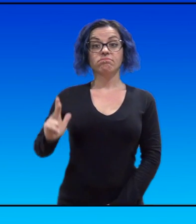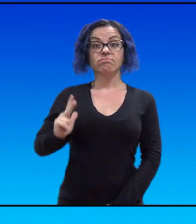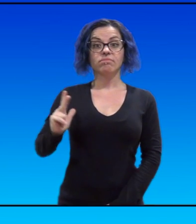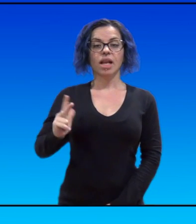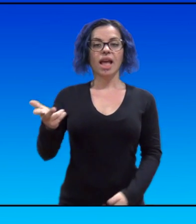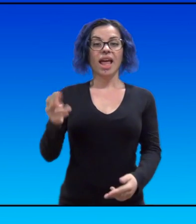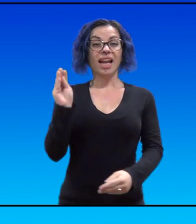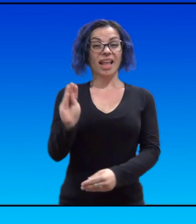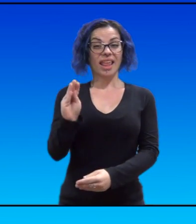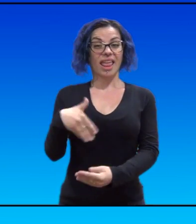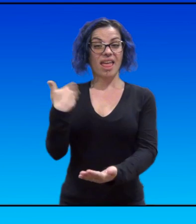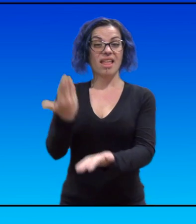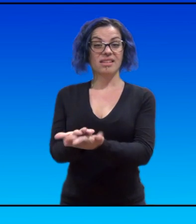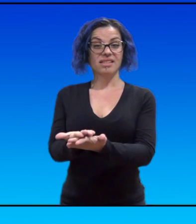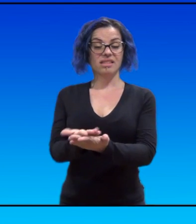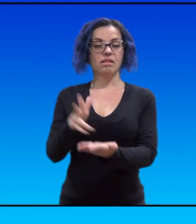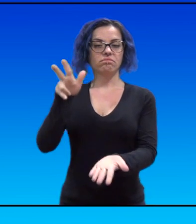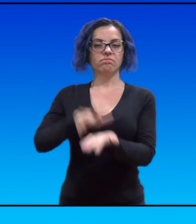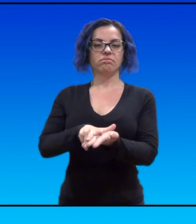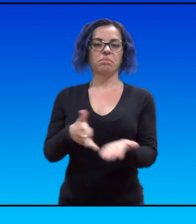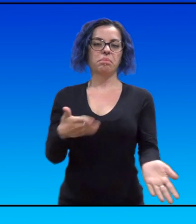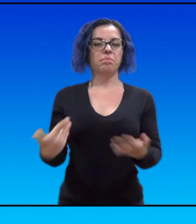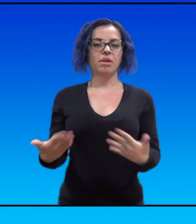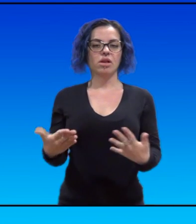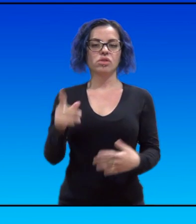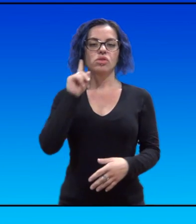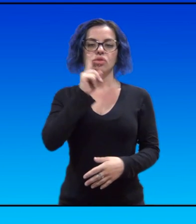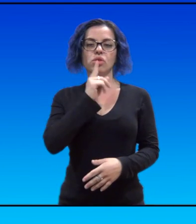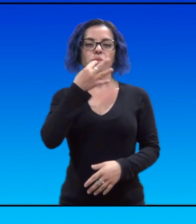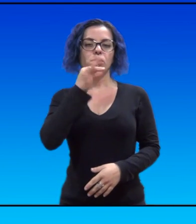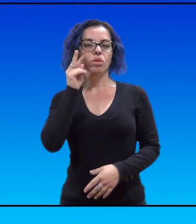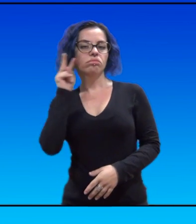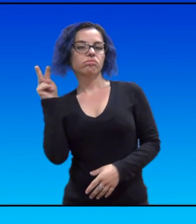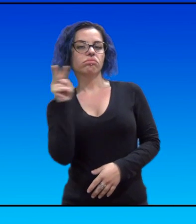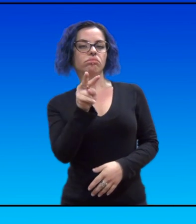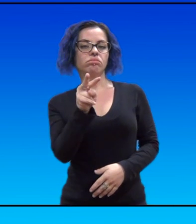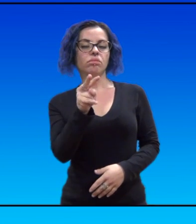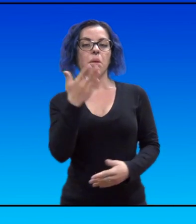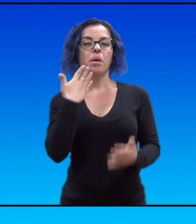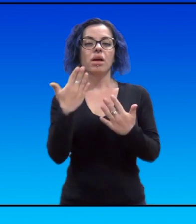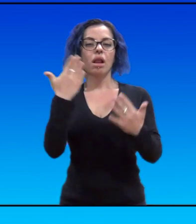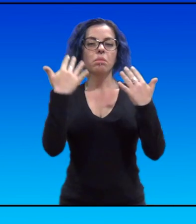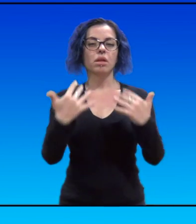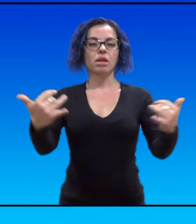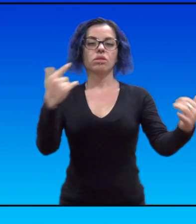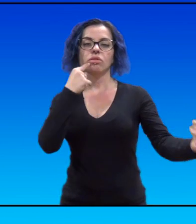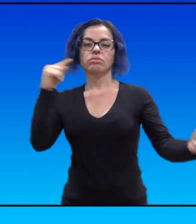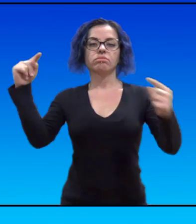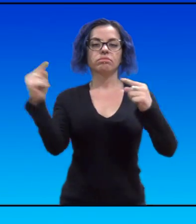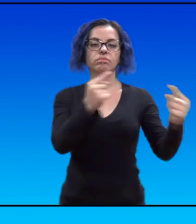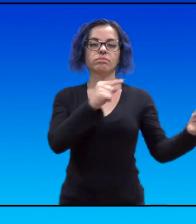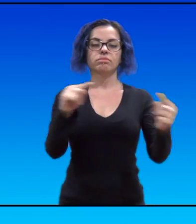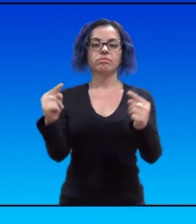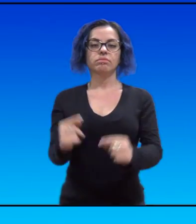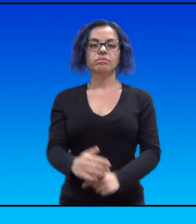Speriamo che la richiesta venga accolta a breve, in modo che i sordi possano seguire i lavori del Parlamento.